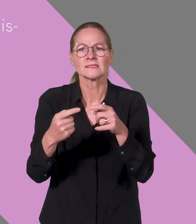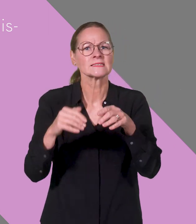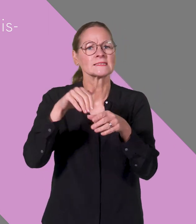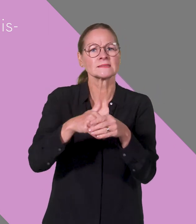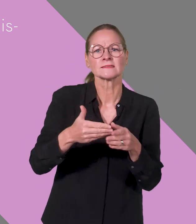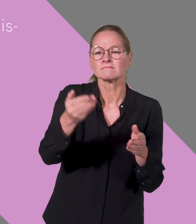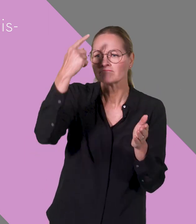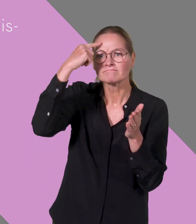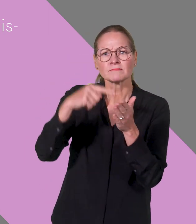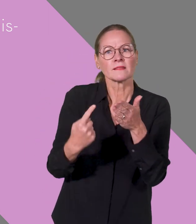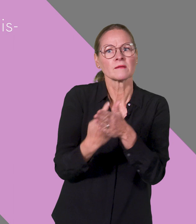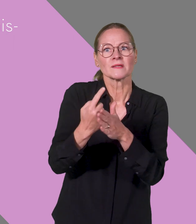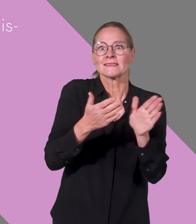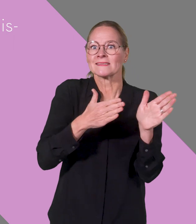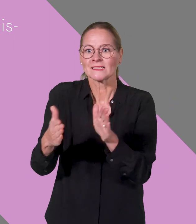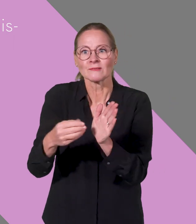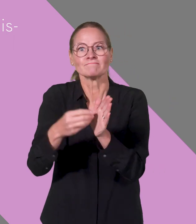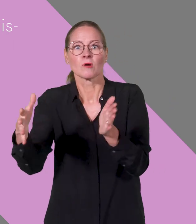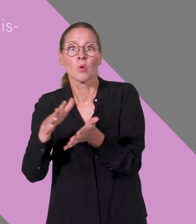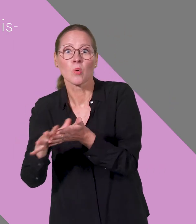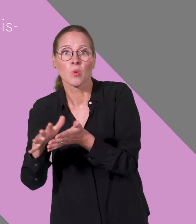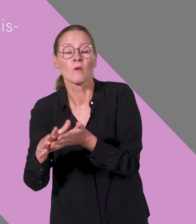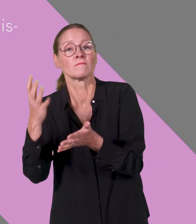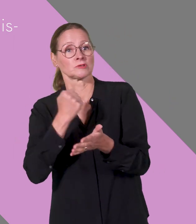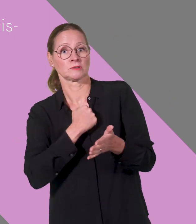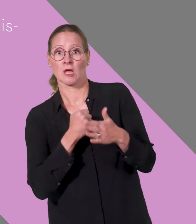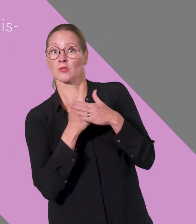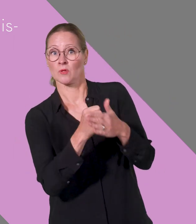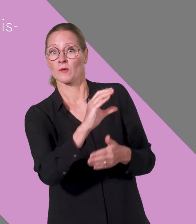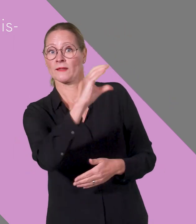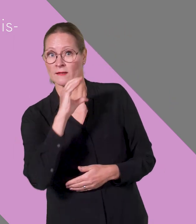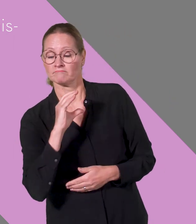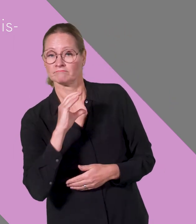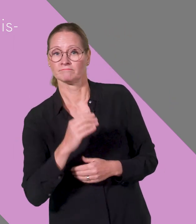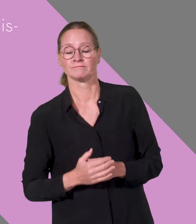jäsenille tarkoitettujen tapahtumien järjestämisestä aiheutuviin kuluihin.